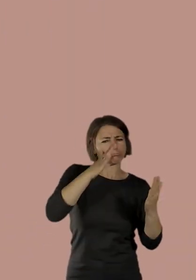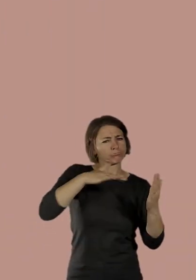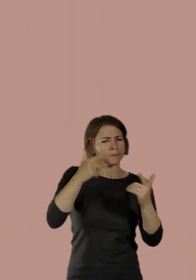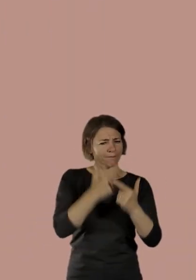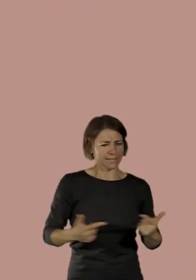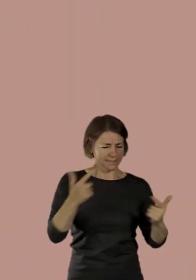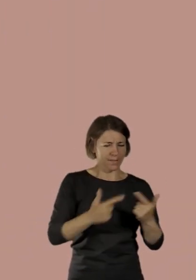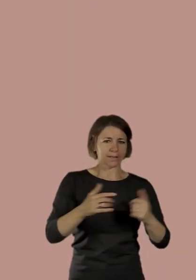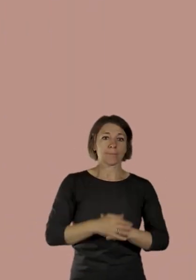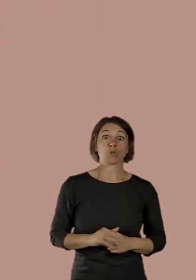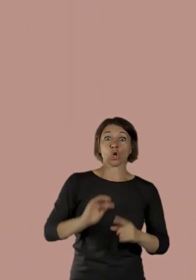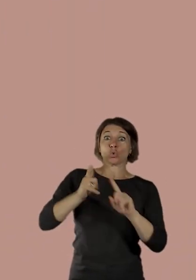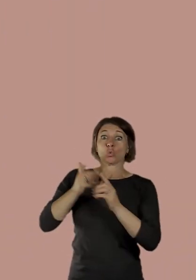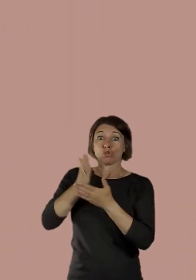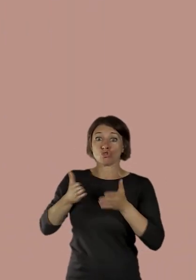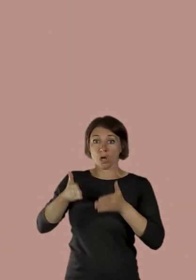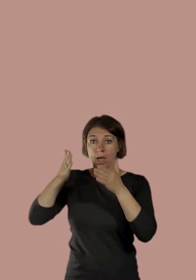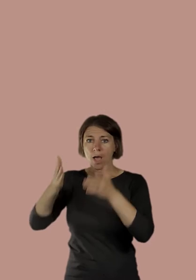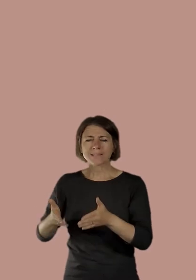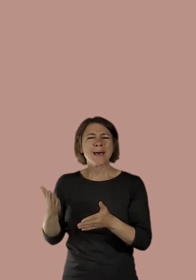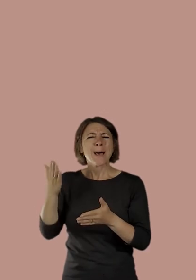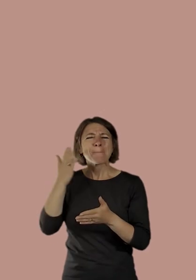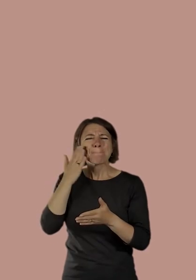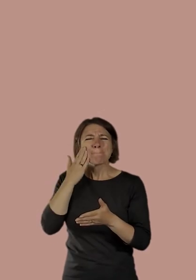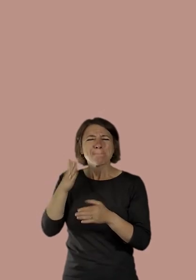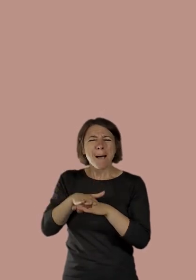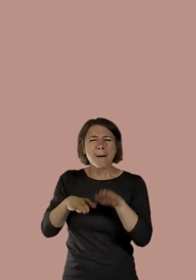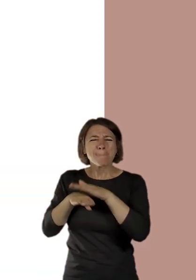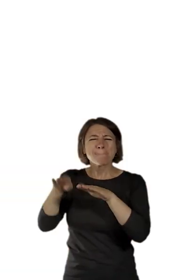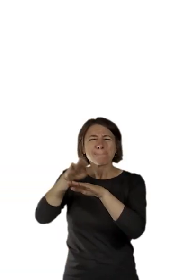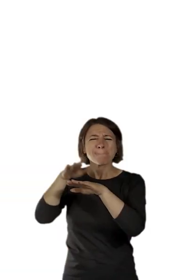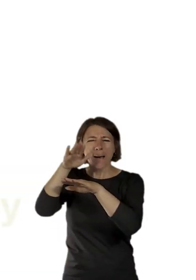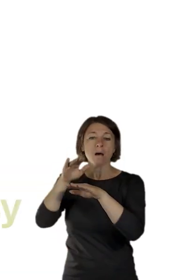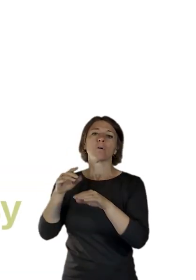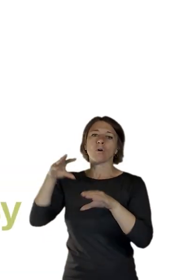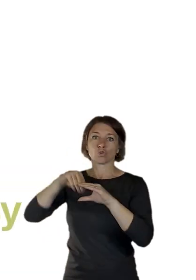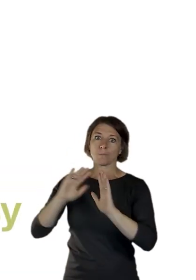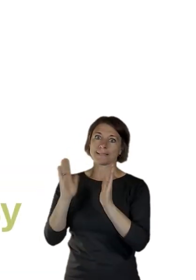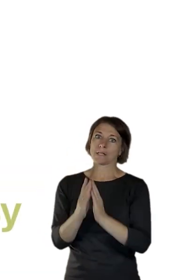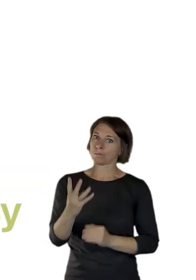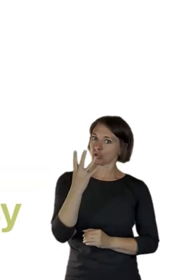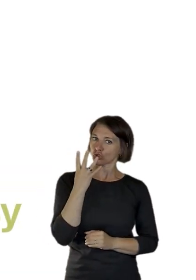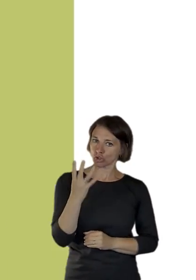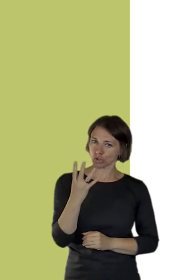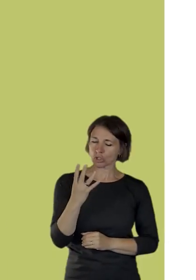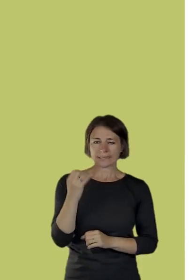Co a kde přesně Metropolitní plán navrhuje, je vidět v grafické části, která má čtyři závazné výkresy.